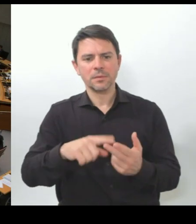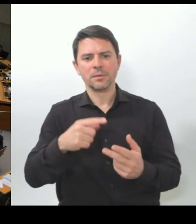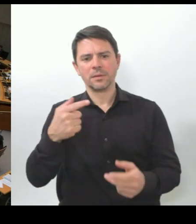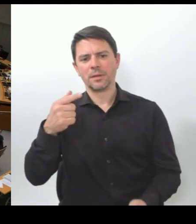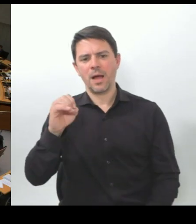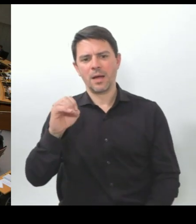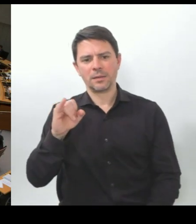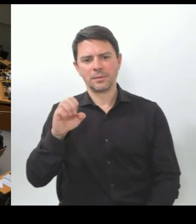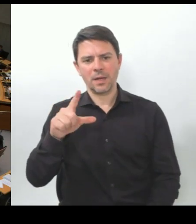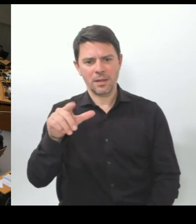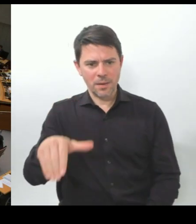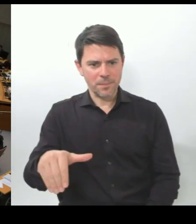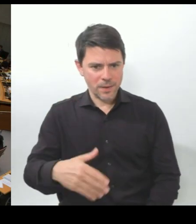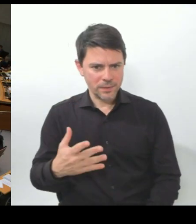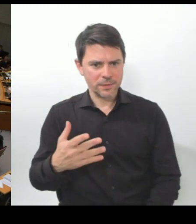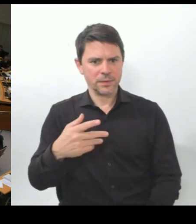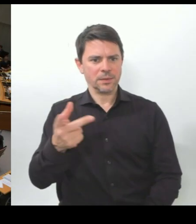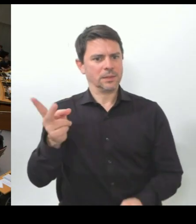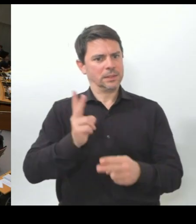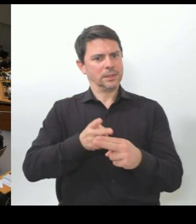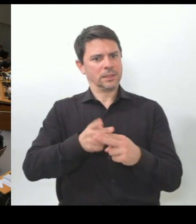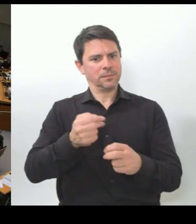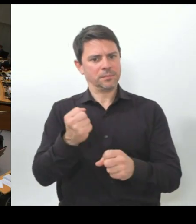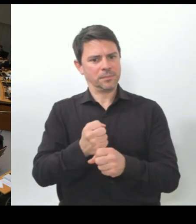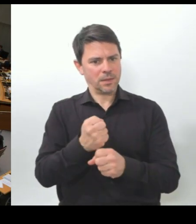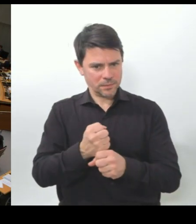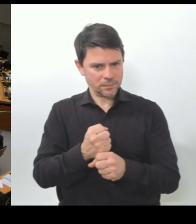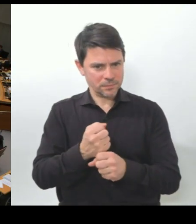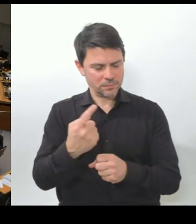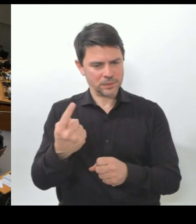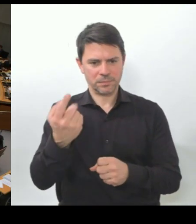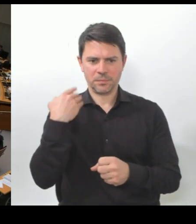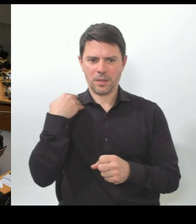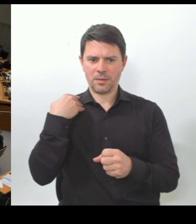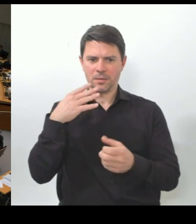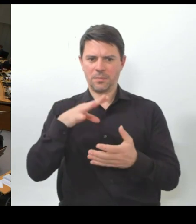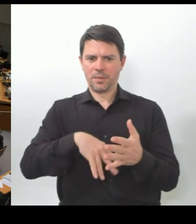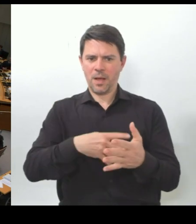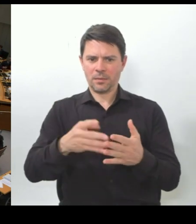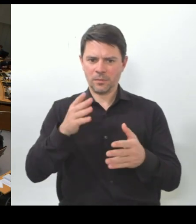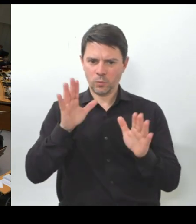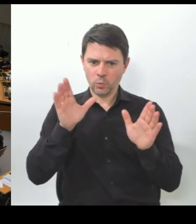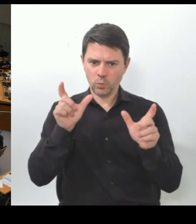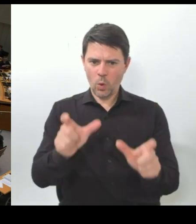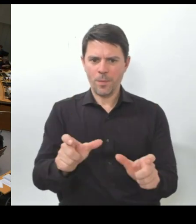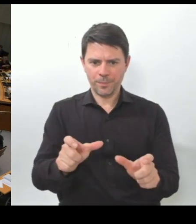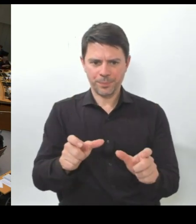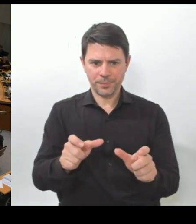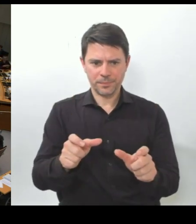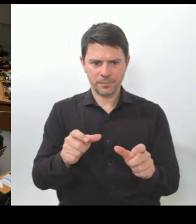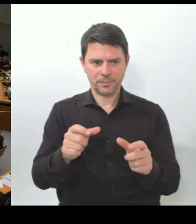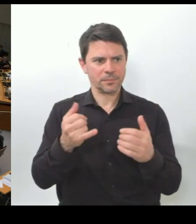Es ging am Anbindungsstraßen es gab Plakate in Biesdorf gegen das, was geplant war, weil man dieses ganze Siedlungsgebiet mit Verkehr